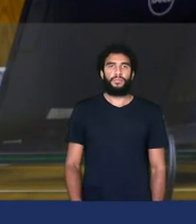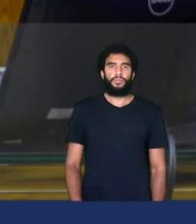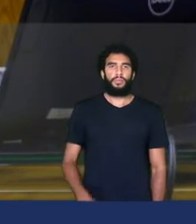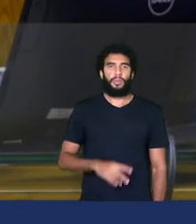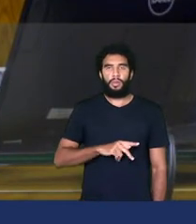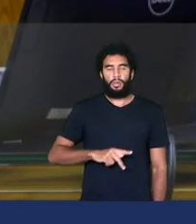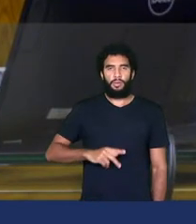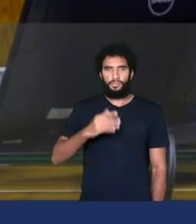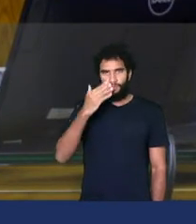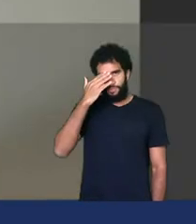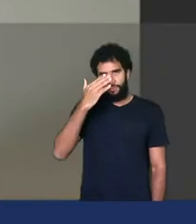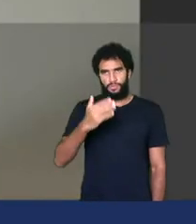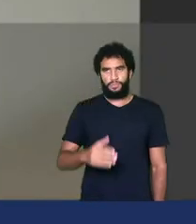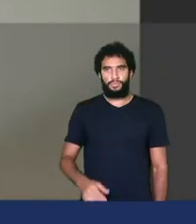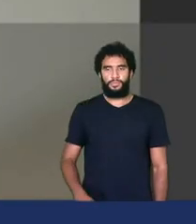DEPUTADO GILSON MARQUES. -- [DEPUTADO]: OBRIGADO,